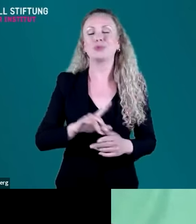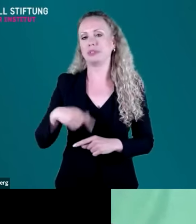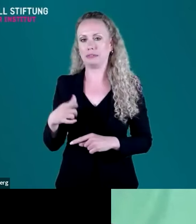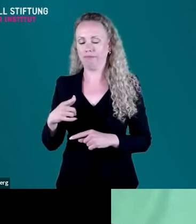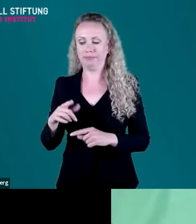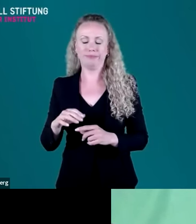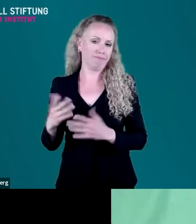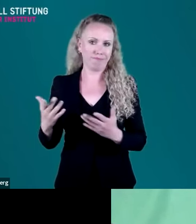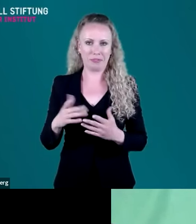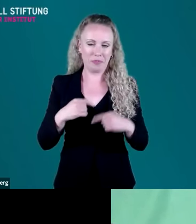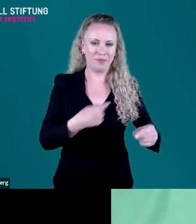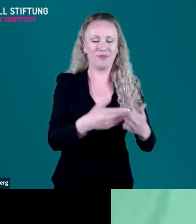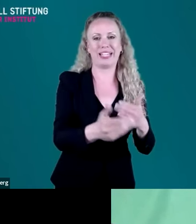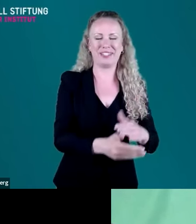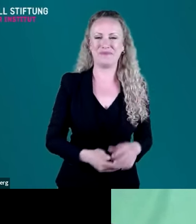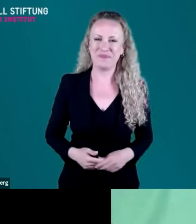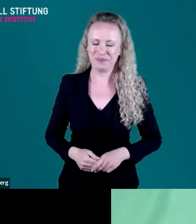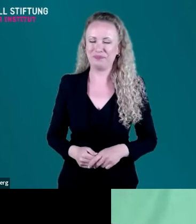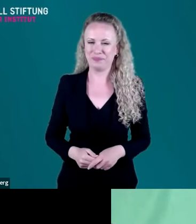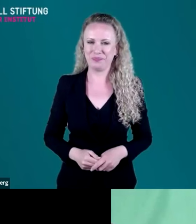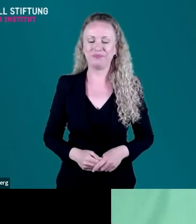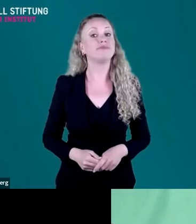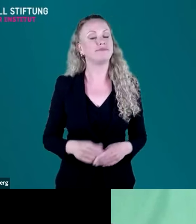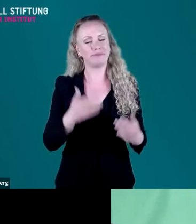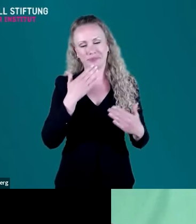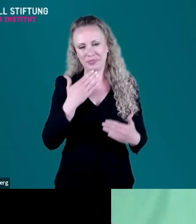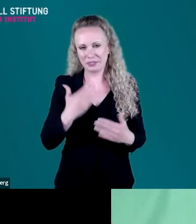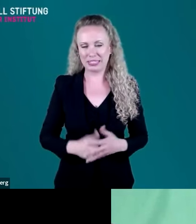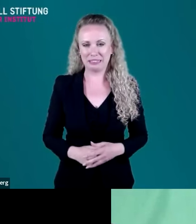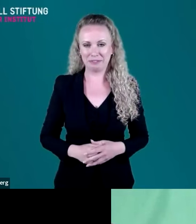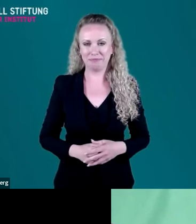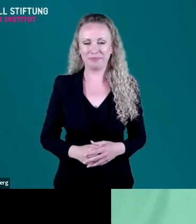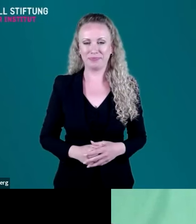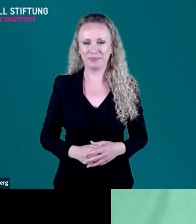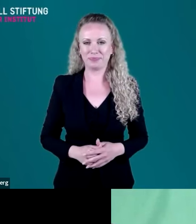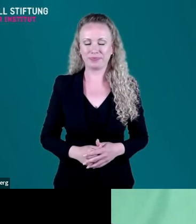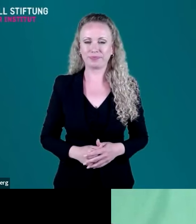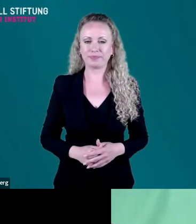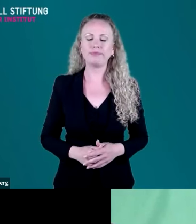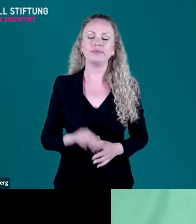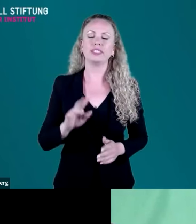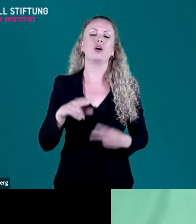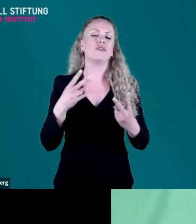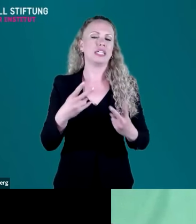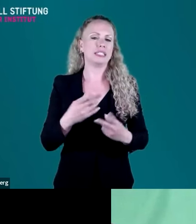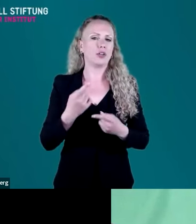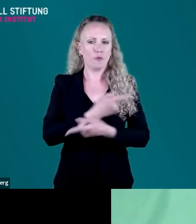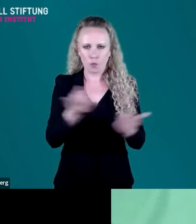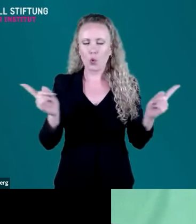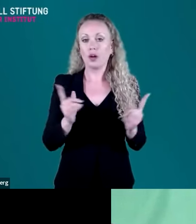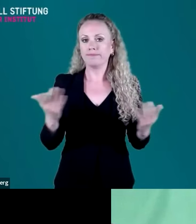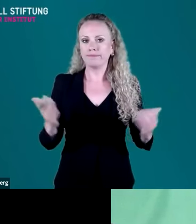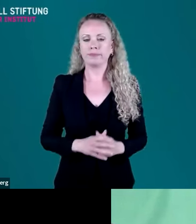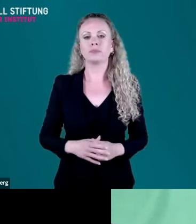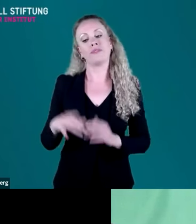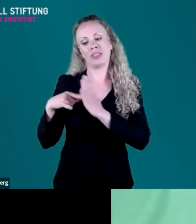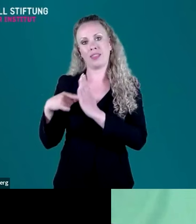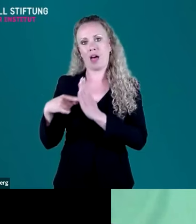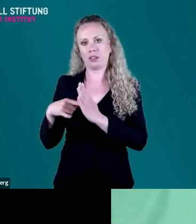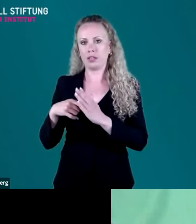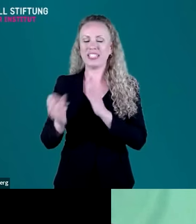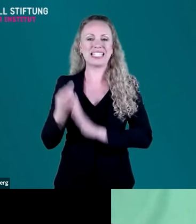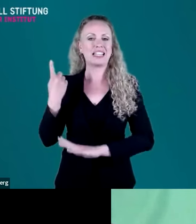Ja, vielen Dank. Also, wichtig ist, glaube ich, im Kopf zu behalten, diese Narrative, diese Signalwörter, die sich da zeigen und gerade im Vordergrund stehen,